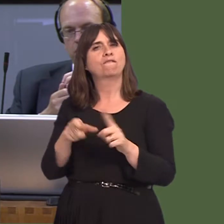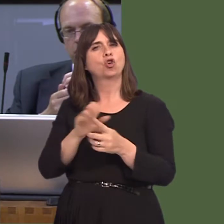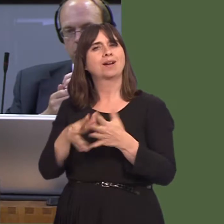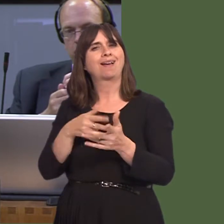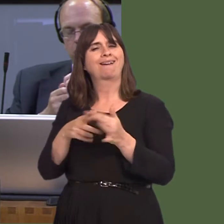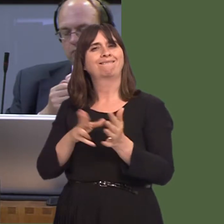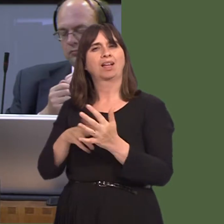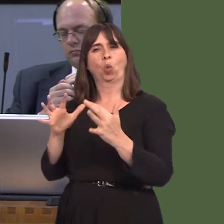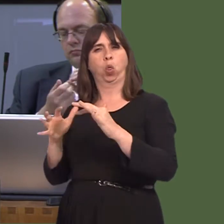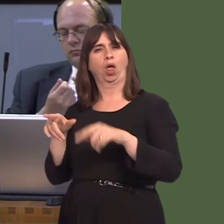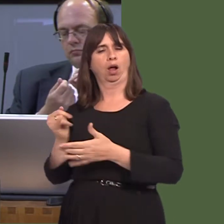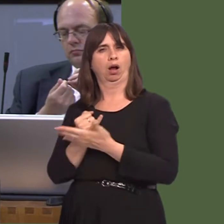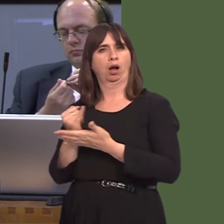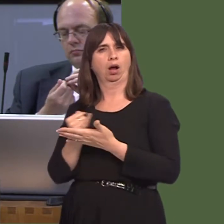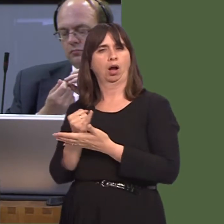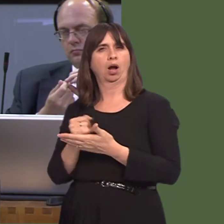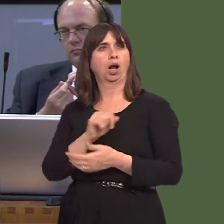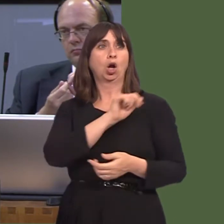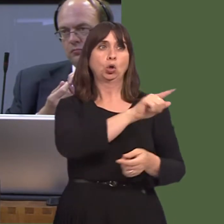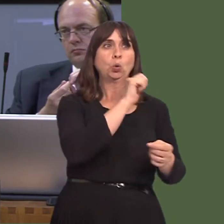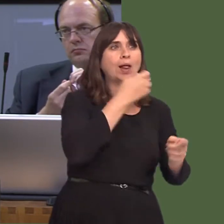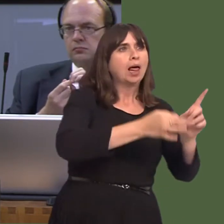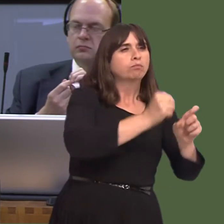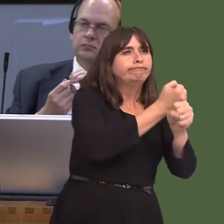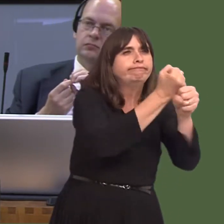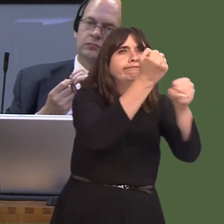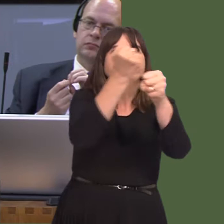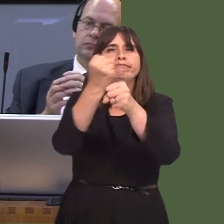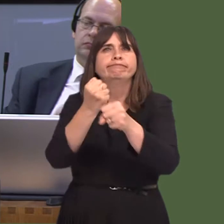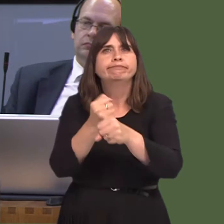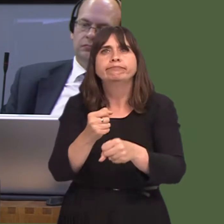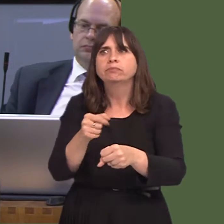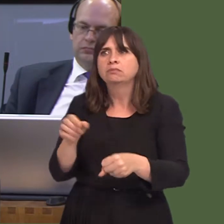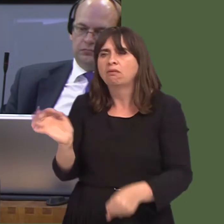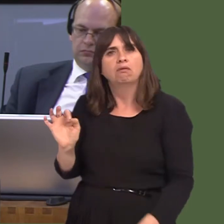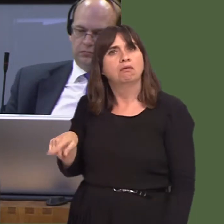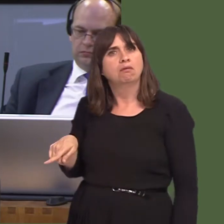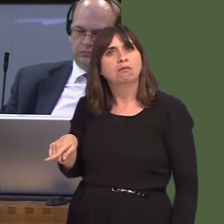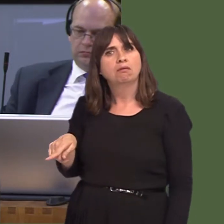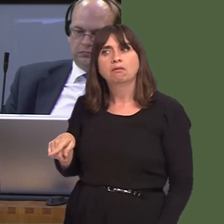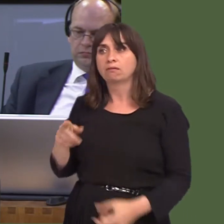Nawr, rydw i'n deall bod yna griteria penodol yn cael eu defnyddio i benderfynu pa orsafoedd